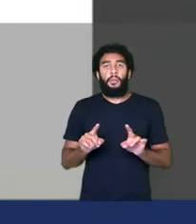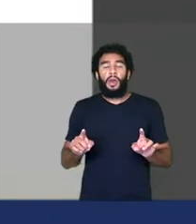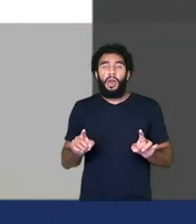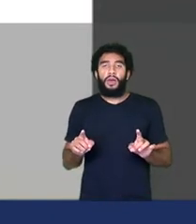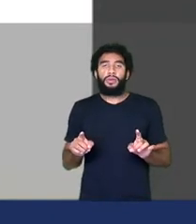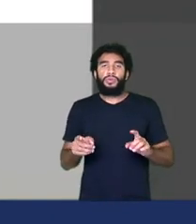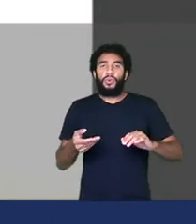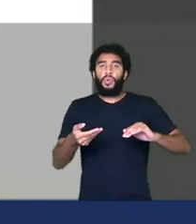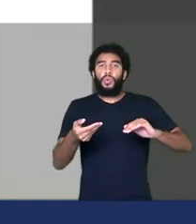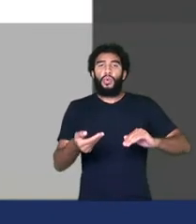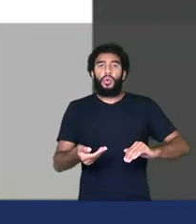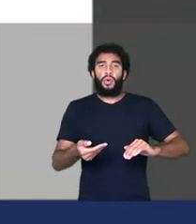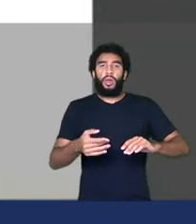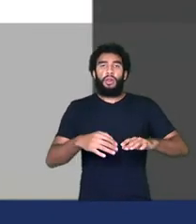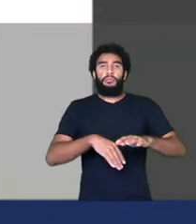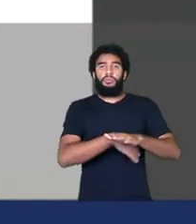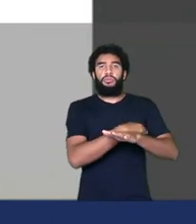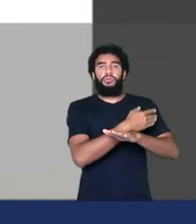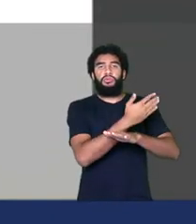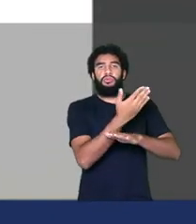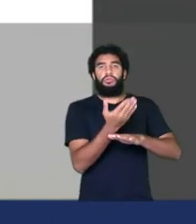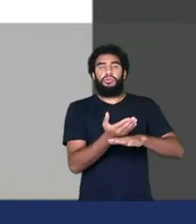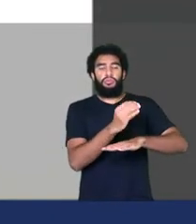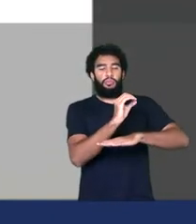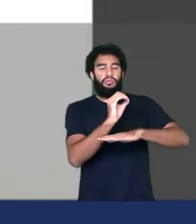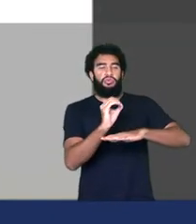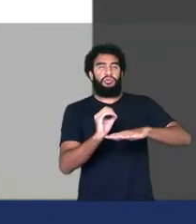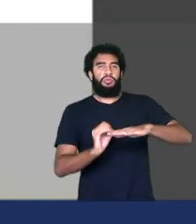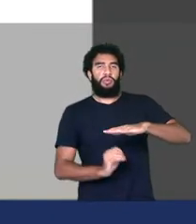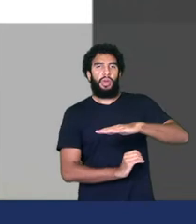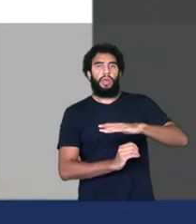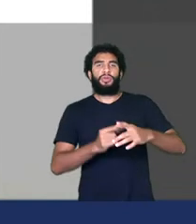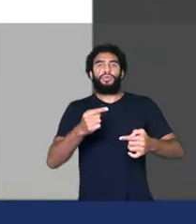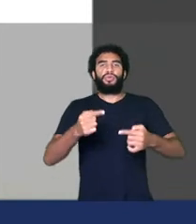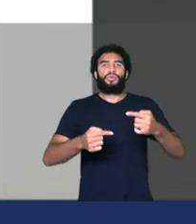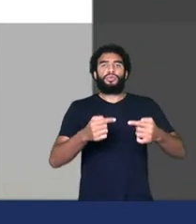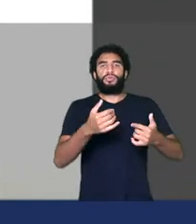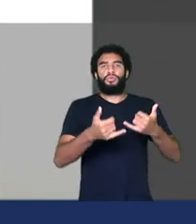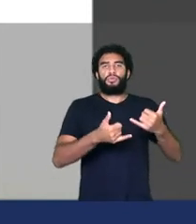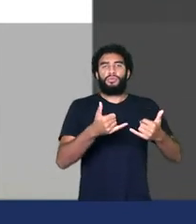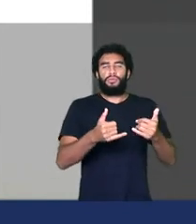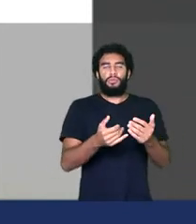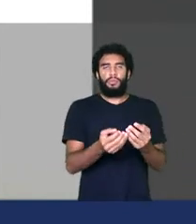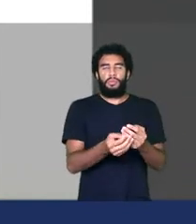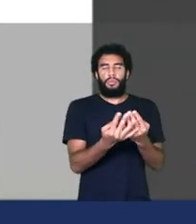FOME, DE FOME FOME, E O CONGRESSO INDO ATÉ MADRUGADA, INDO ATÉ NOITE ADENTRO DISCUTINDO A LEGALIZAÇÃO DE